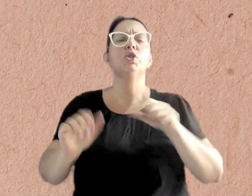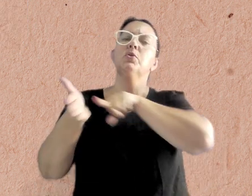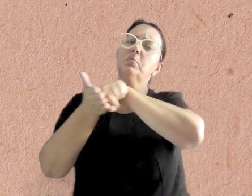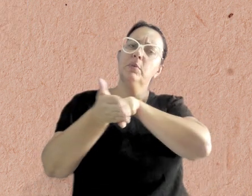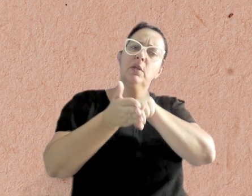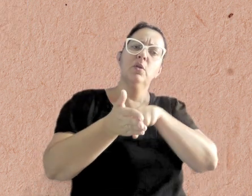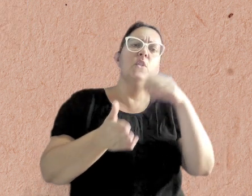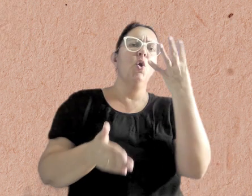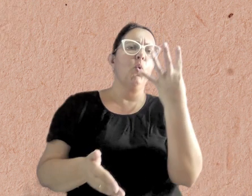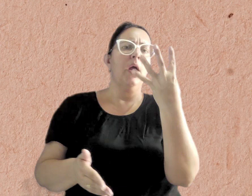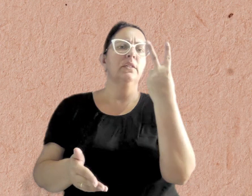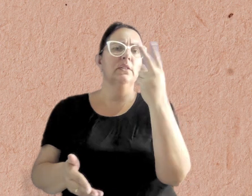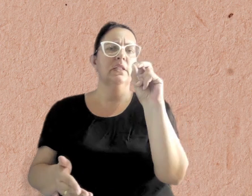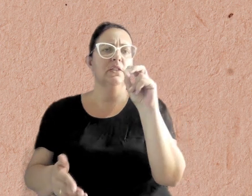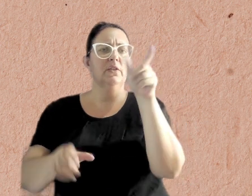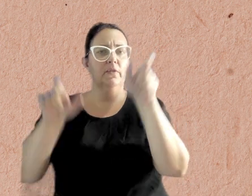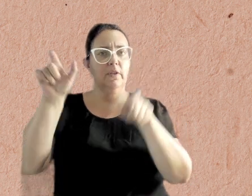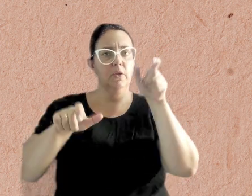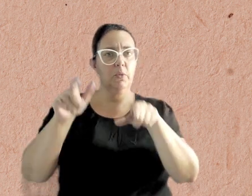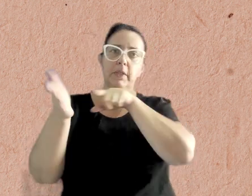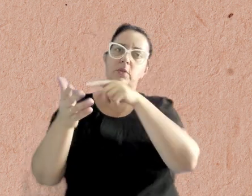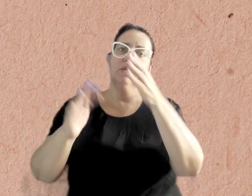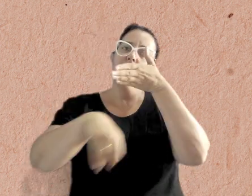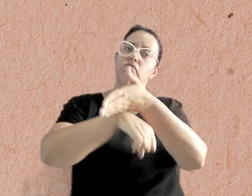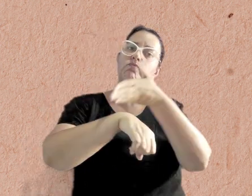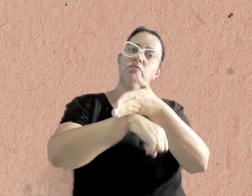Ao todo, 420 pessoas participaram desta consulta,